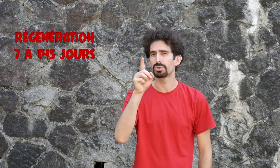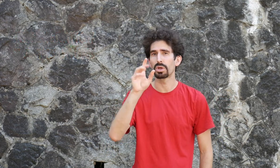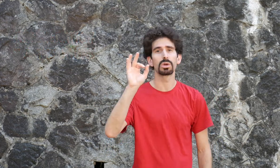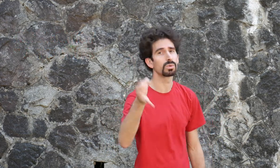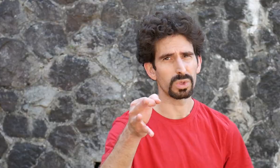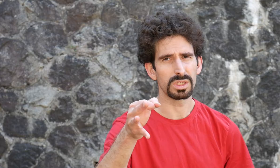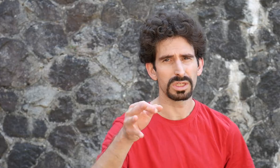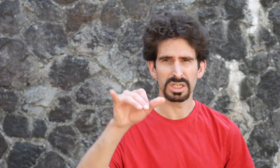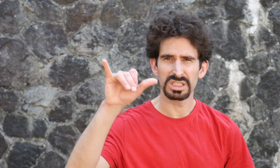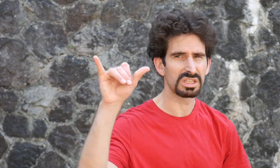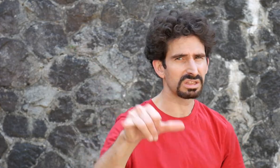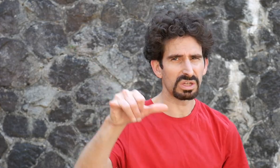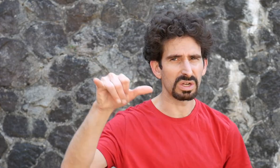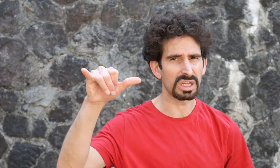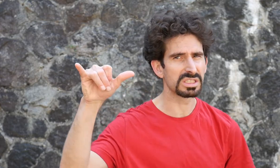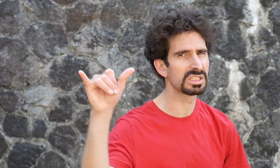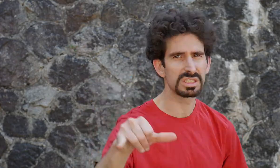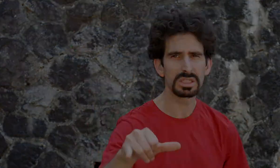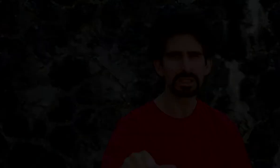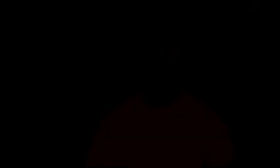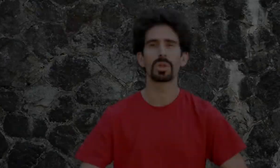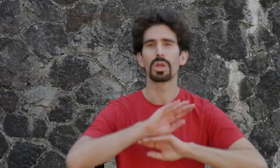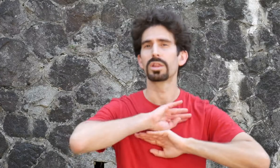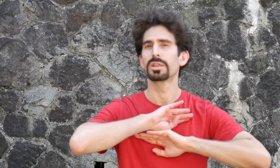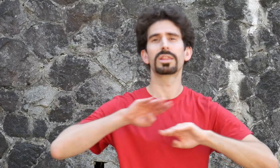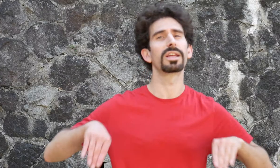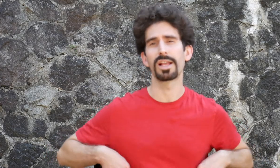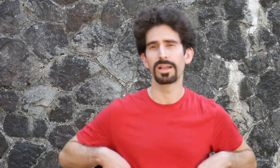Oui c'est dégueulasse. Et enfin,